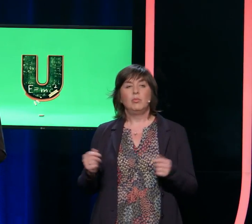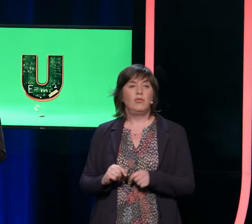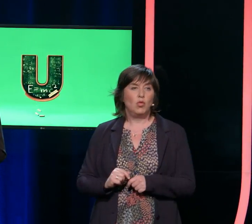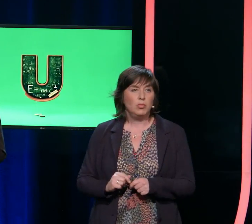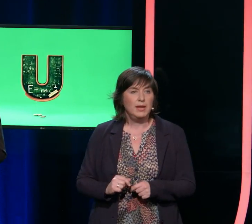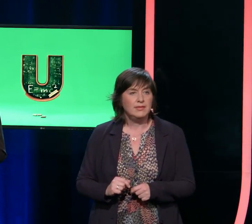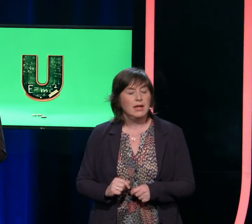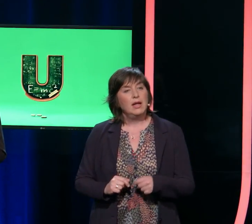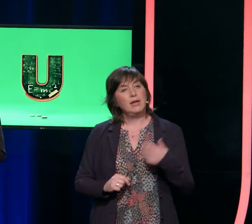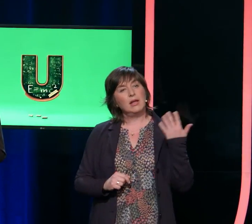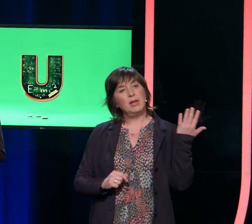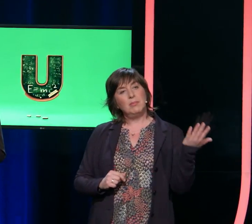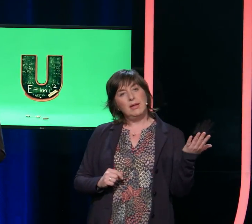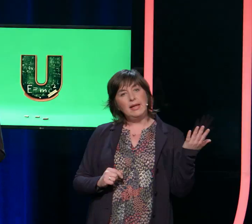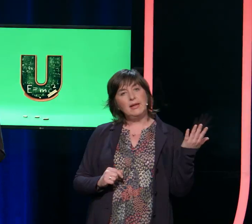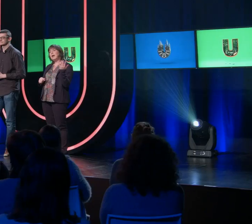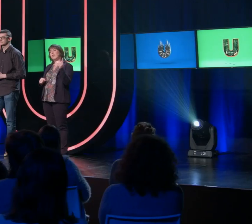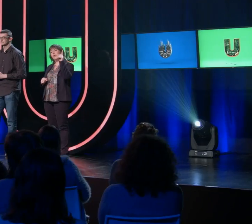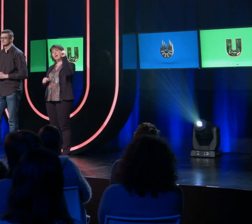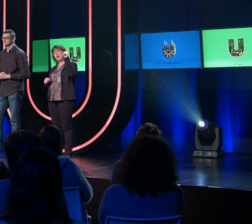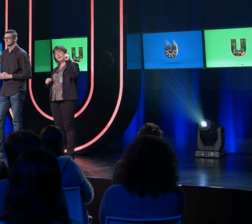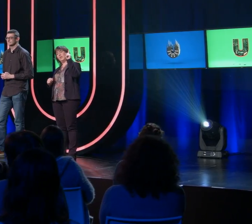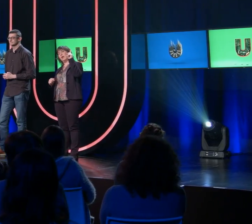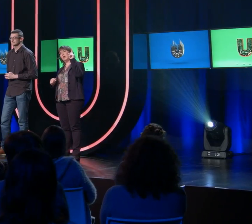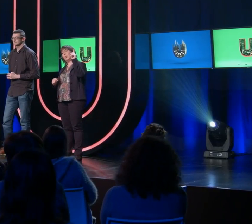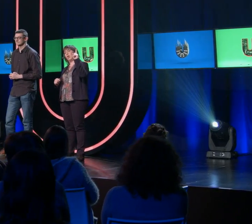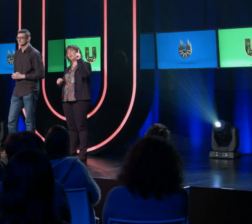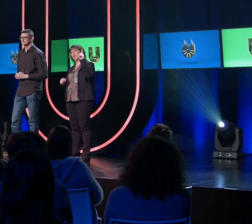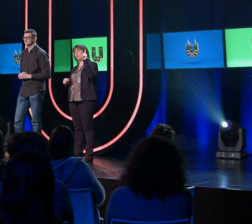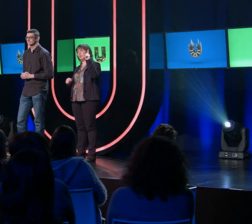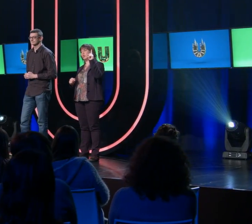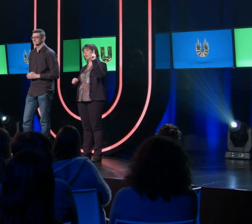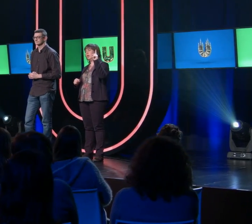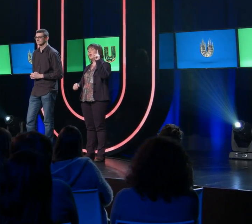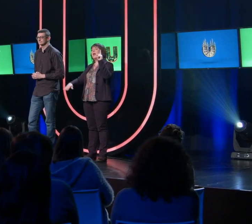Ik kan bijvoorbeeld met mijn linkerhand een classifier gebruiken voor een persoon